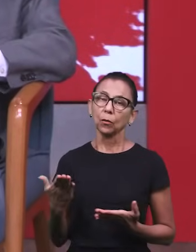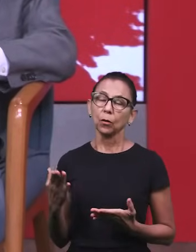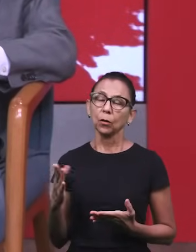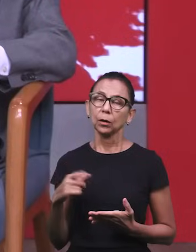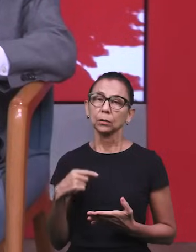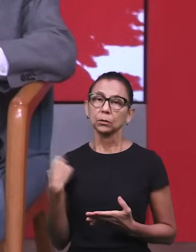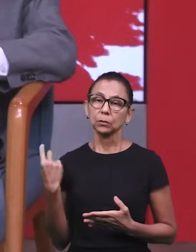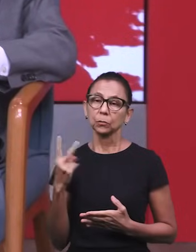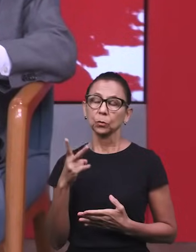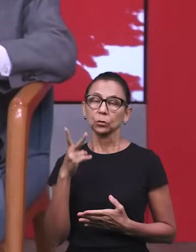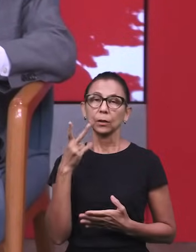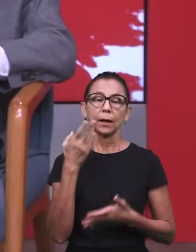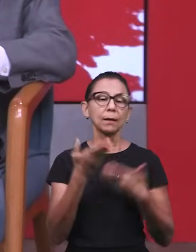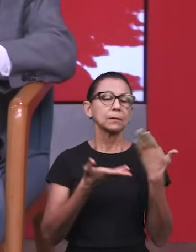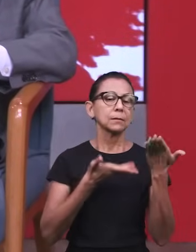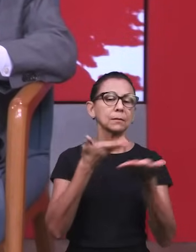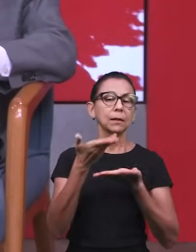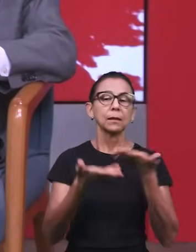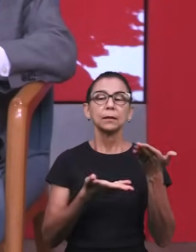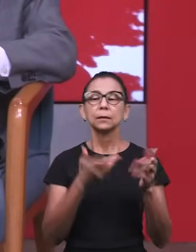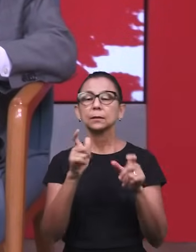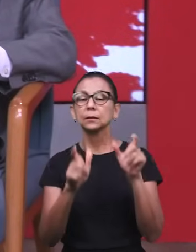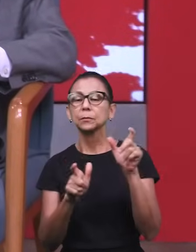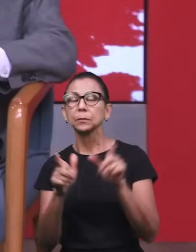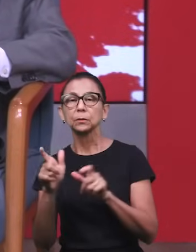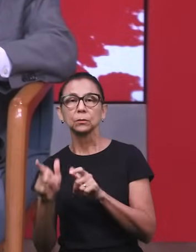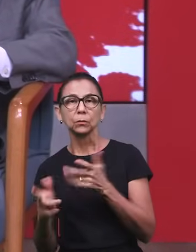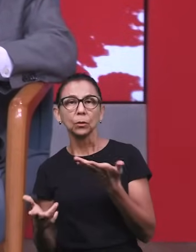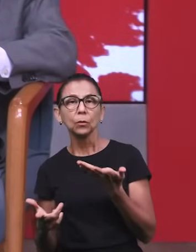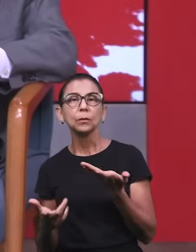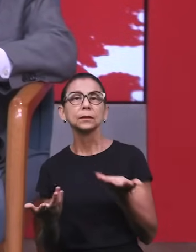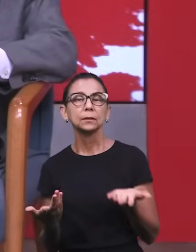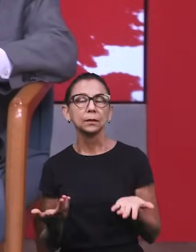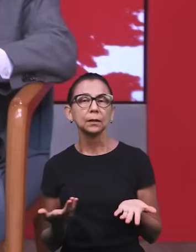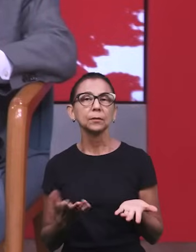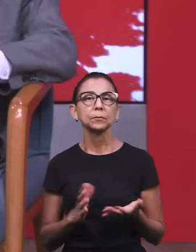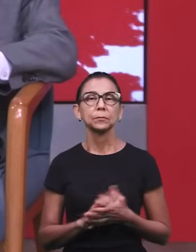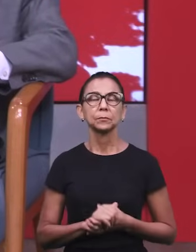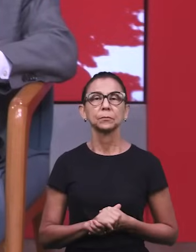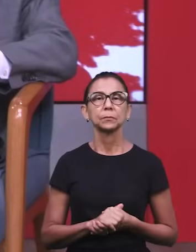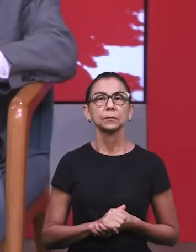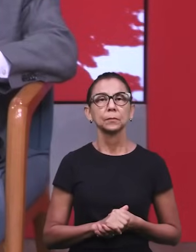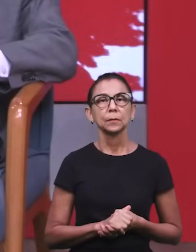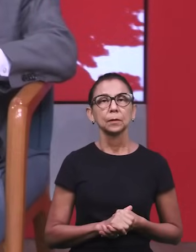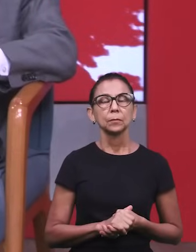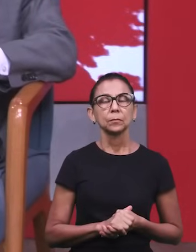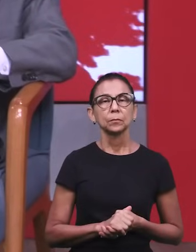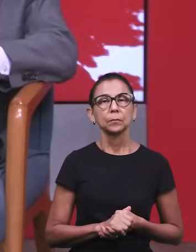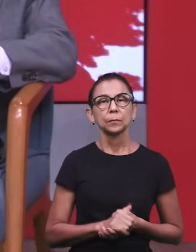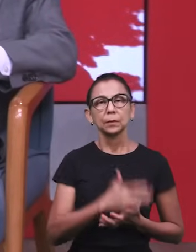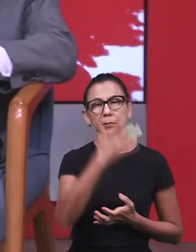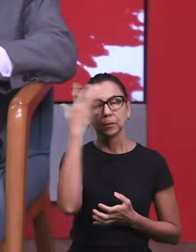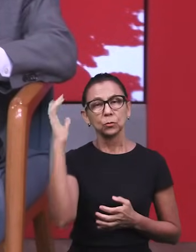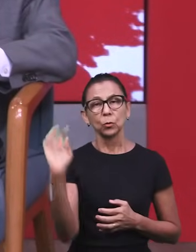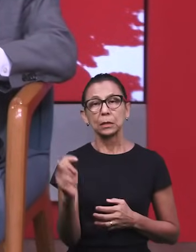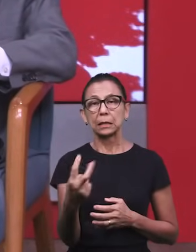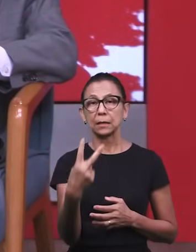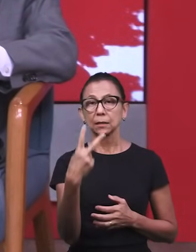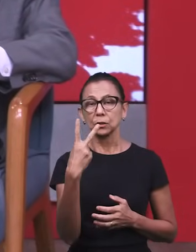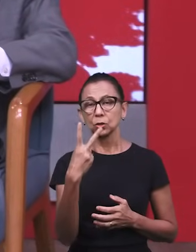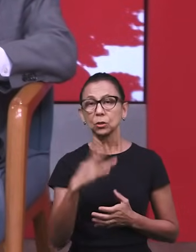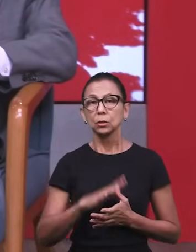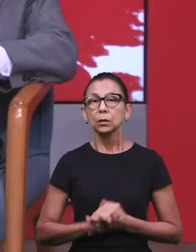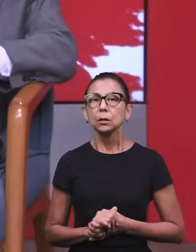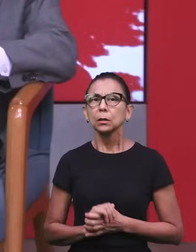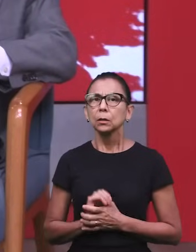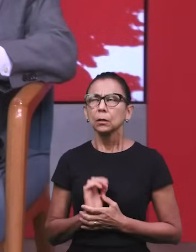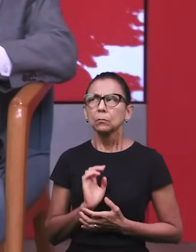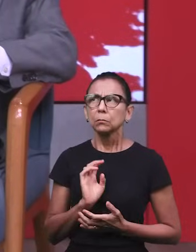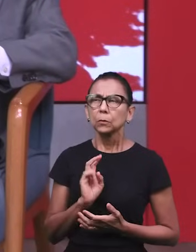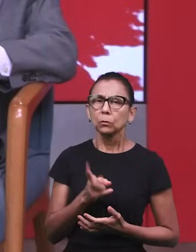vamos ter que continuar fazendo isso eh eh ganhar proporção fazer com com que isso né crie um um